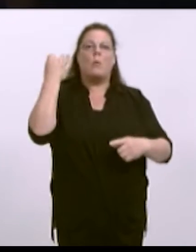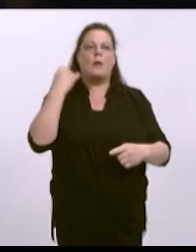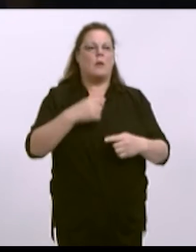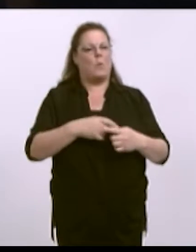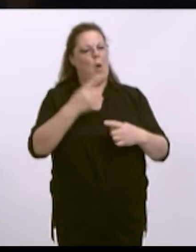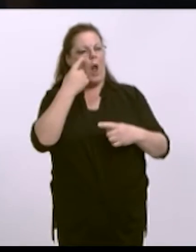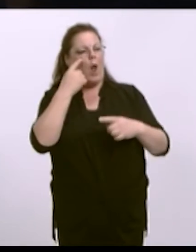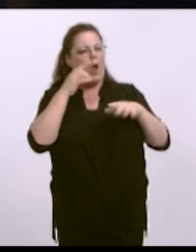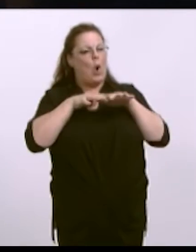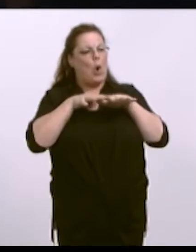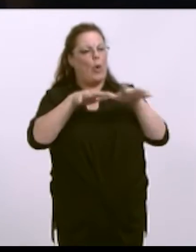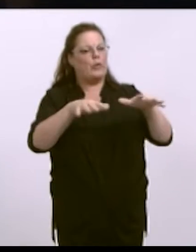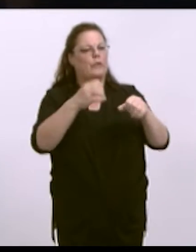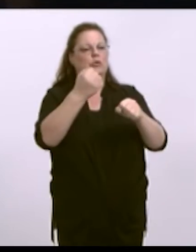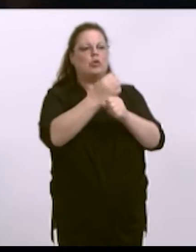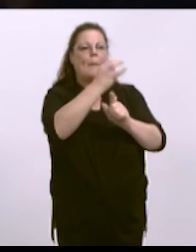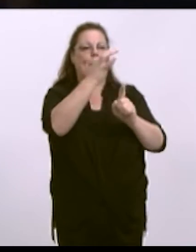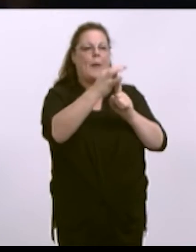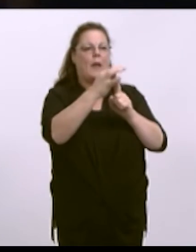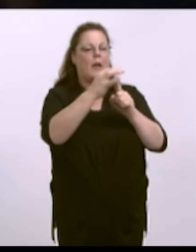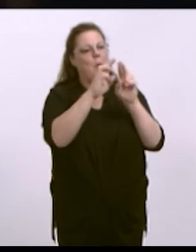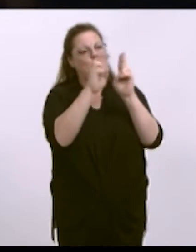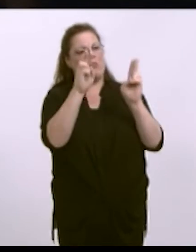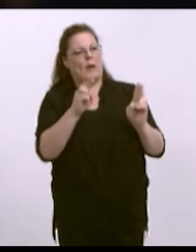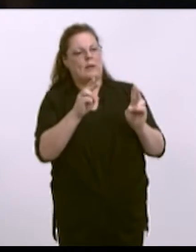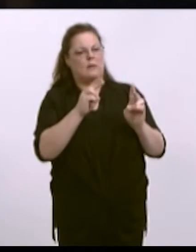lansio ëRhagnodiad brys: Arolwg o feddygaeth teulu yn 2016í. Darlun oedd hynny oír pwysau